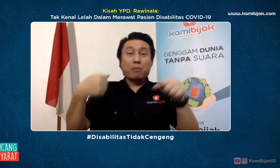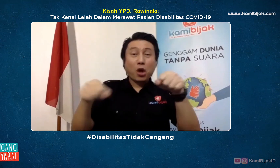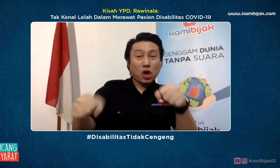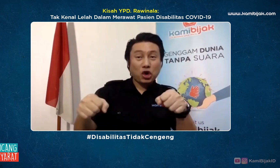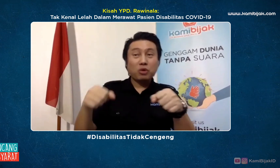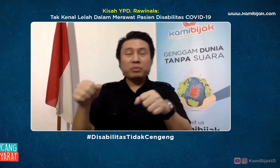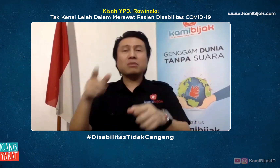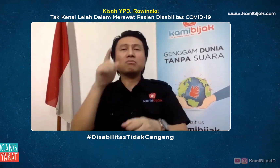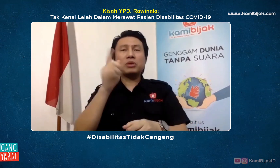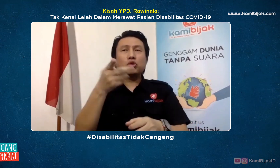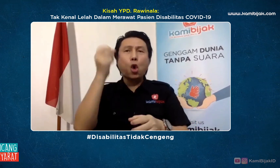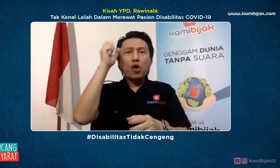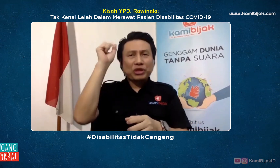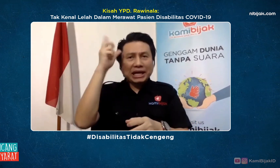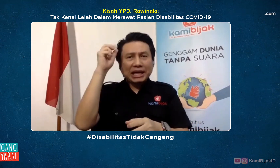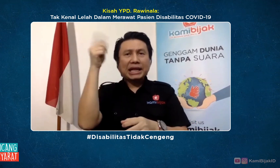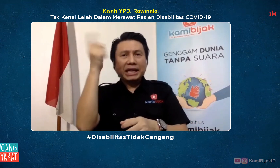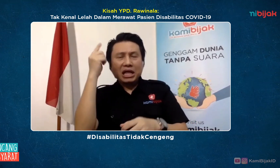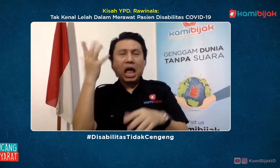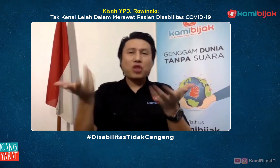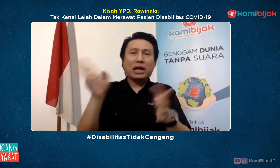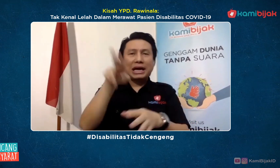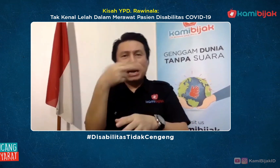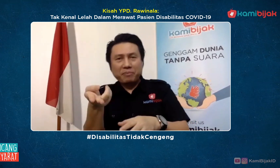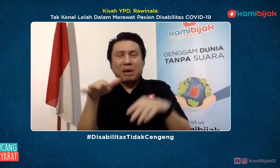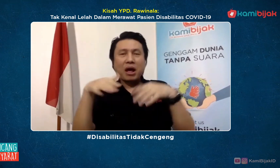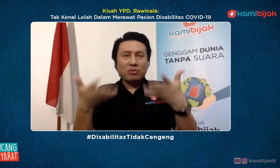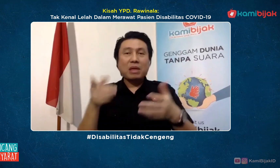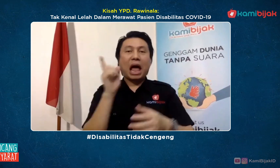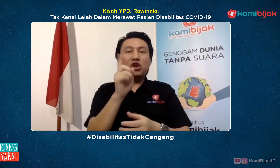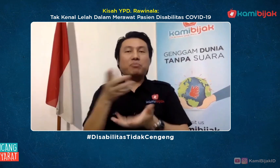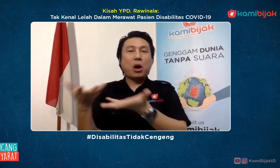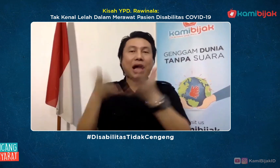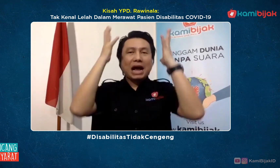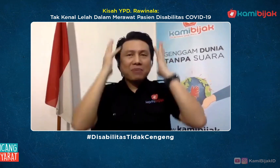Kalau pergi naik motor atau naik ojek online